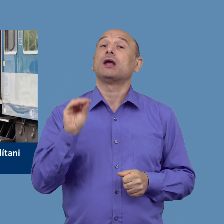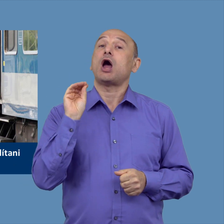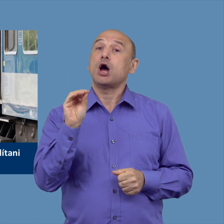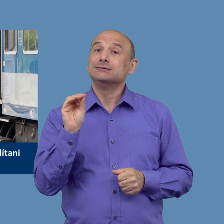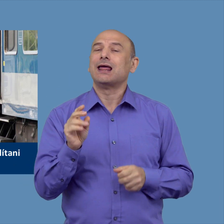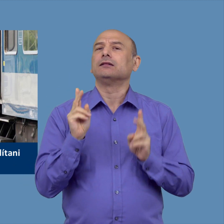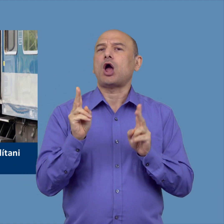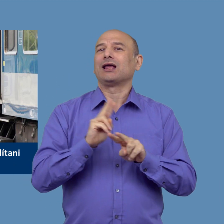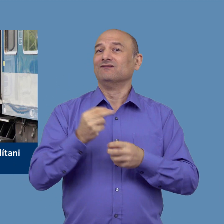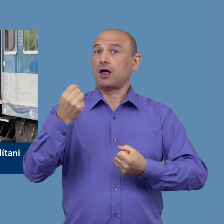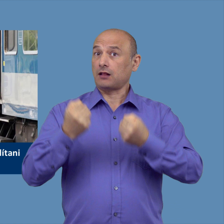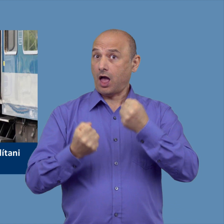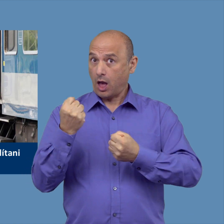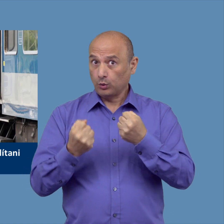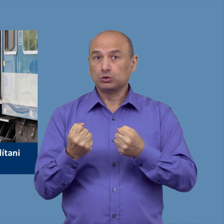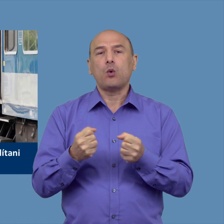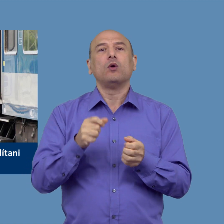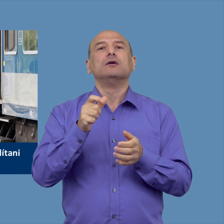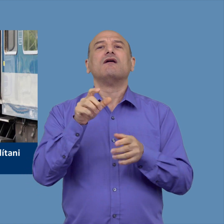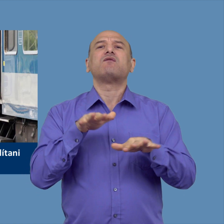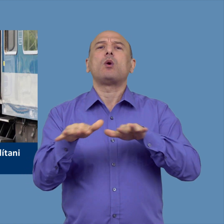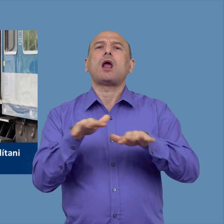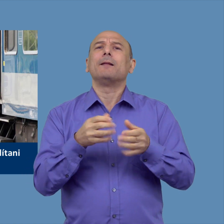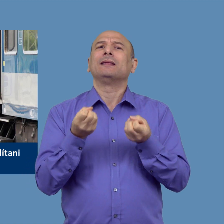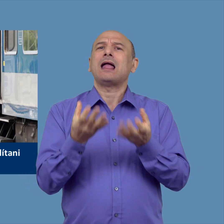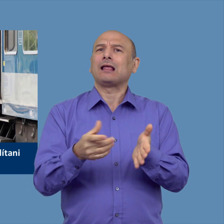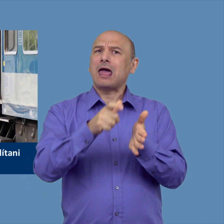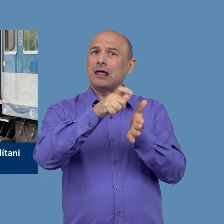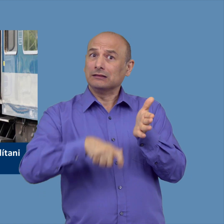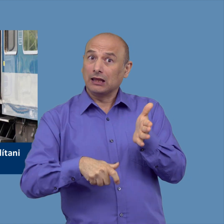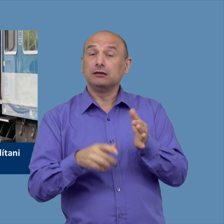melynek keretében a forgalmi engedély bemutatásával lehet